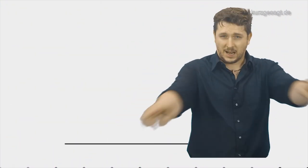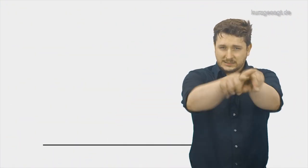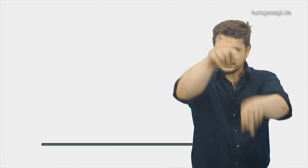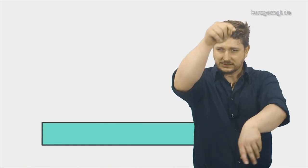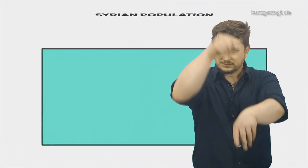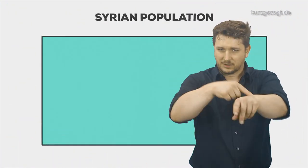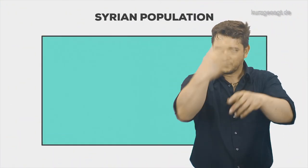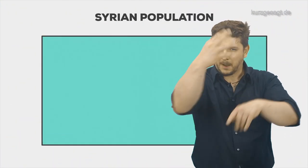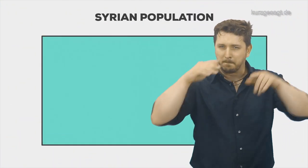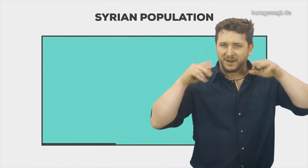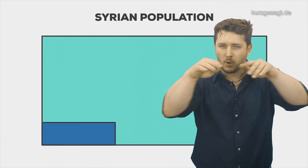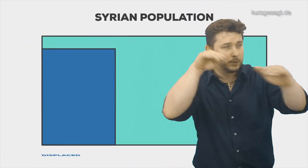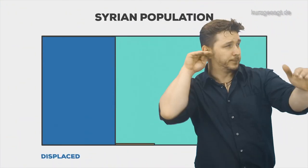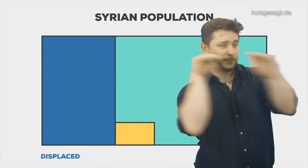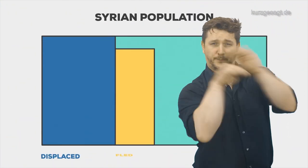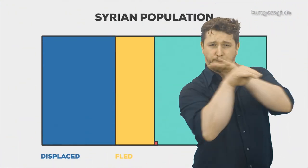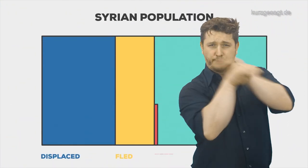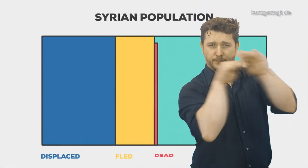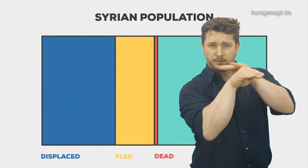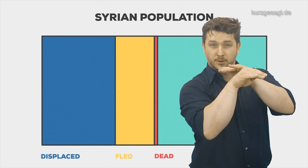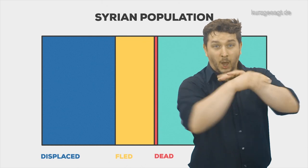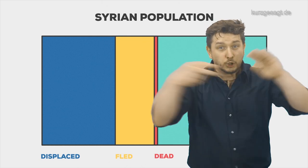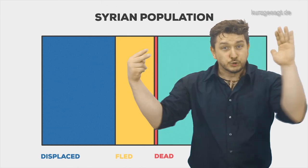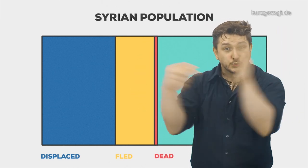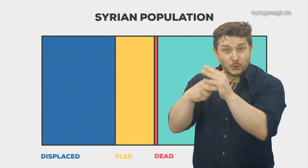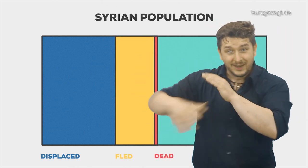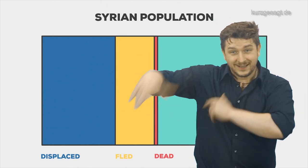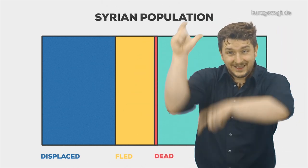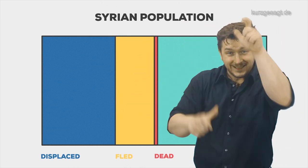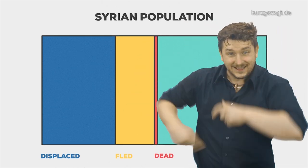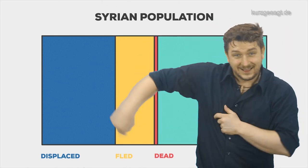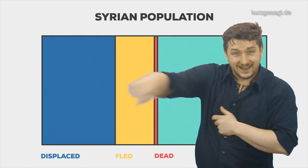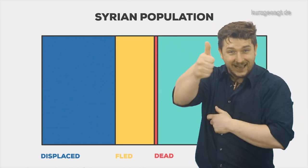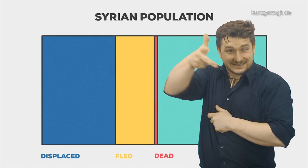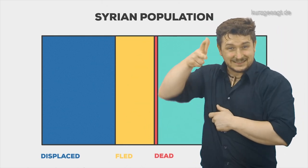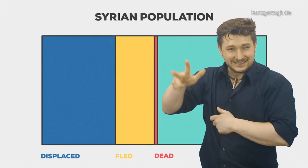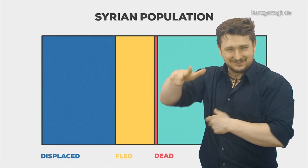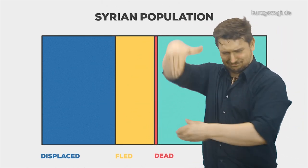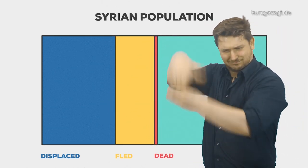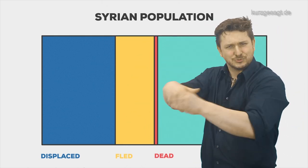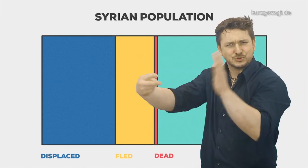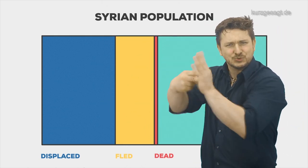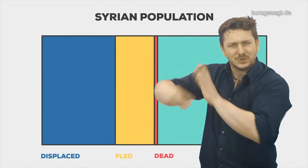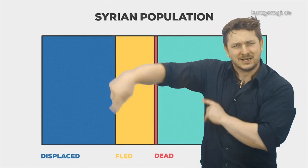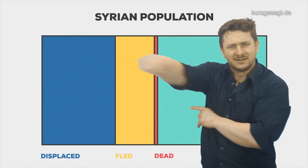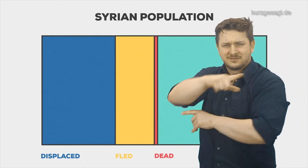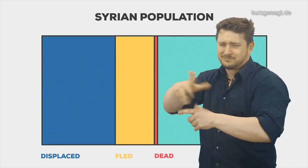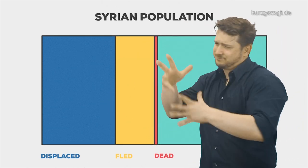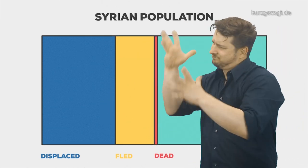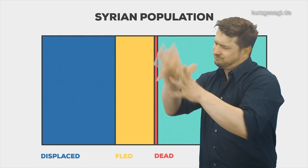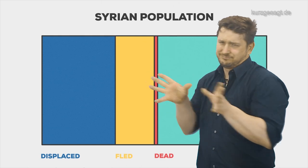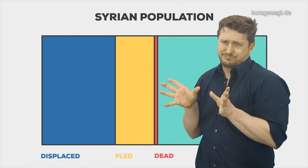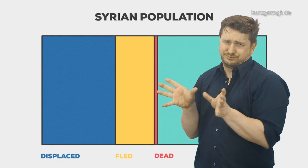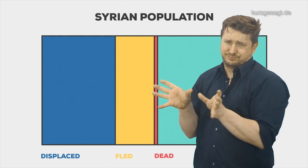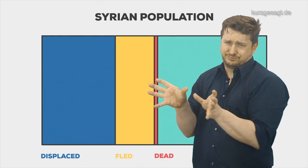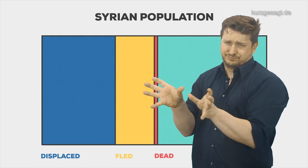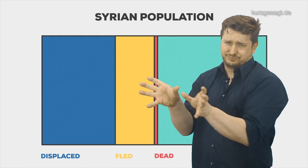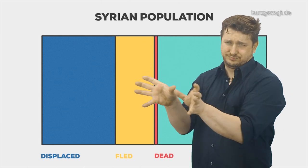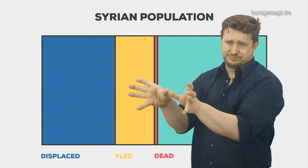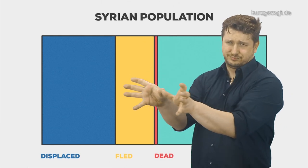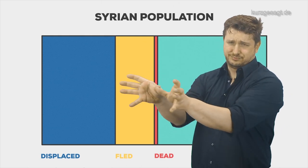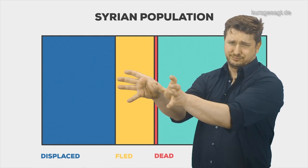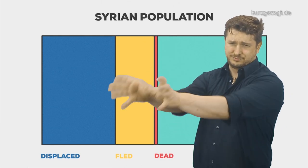4 Millionen flüchteten aus Syrien. Ein Drittel von der Bevölkerung wurde vertrieben!